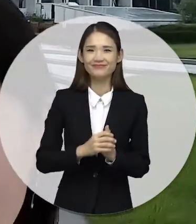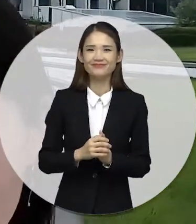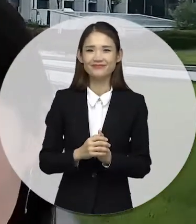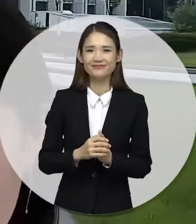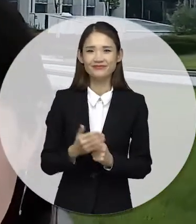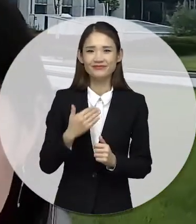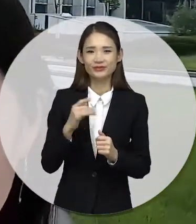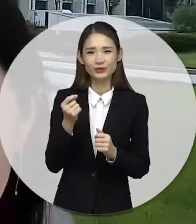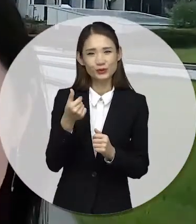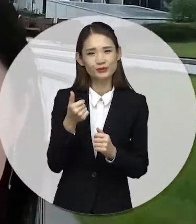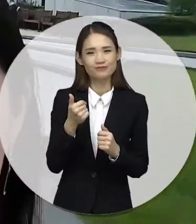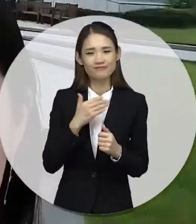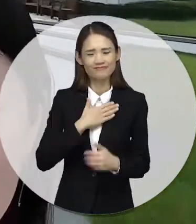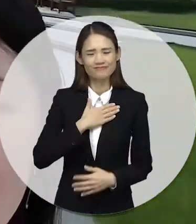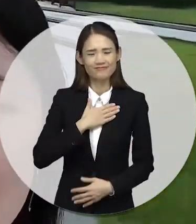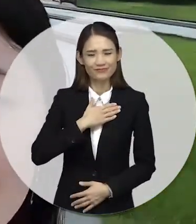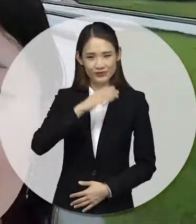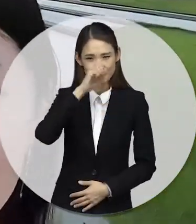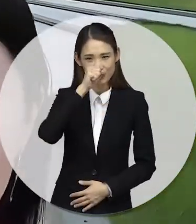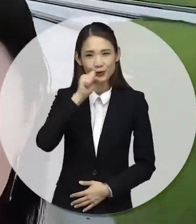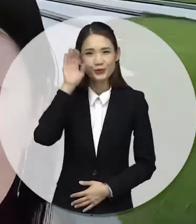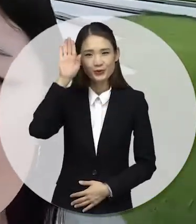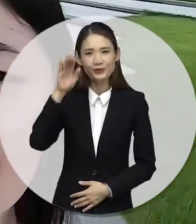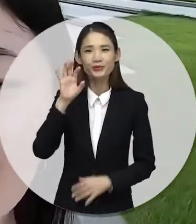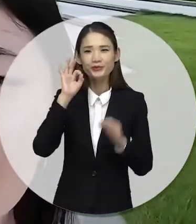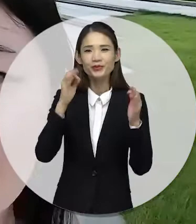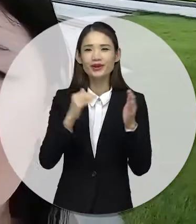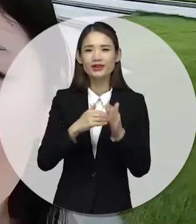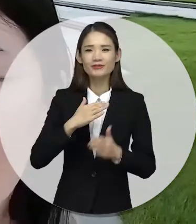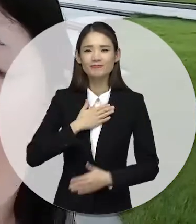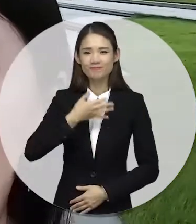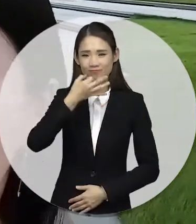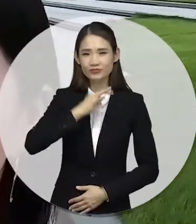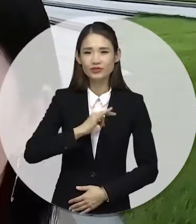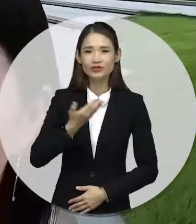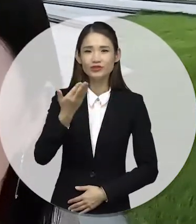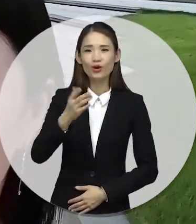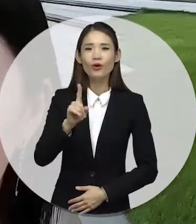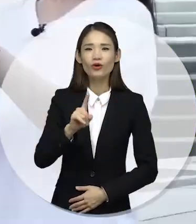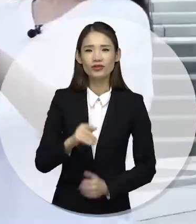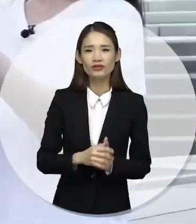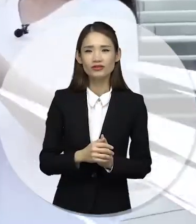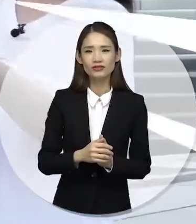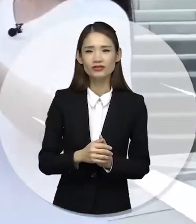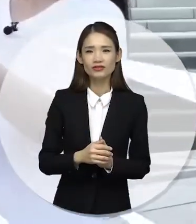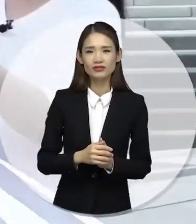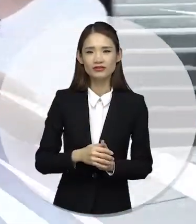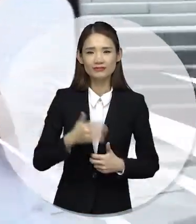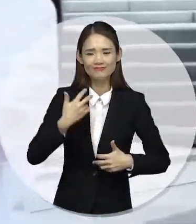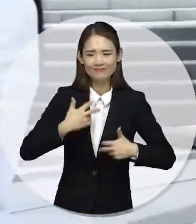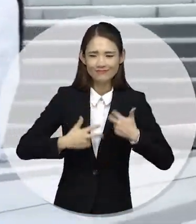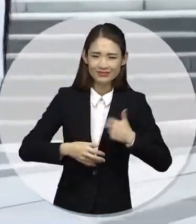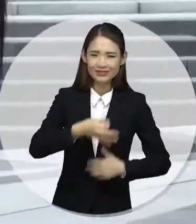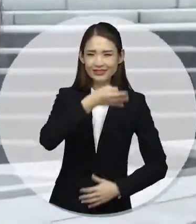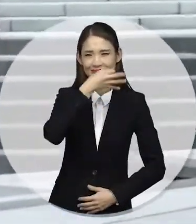김한솔 : 내가 살짝 이제 기분 좋은 미래를 봤어. 그래서 너무 뿌듯했어. 너는 어땠어? 김소희 : 아주 익사이팅 했어!!